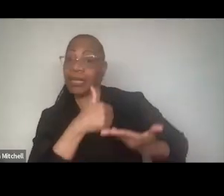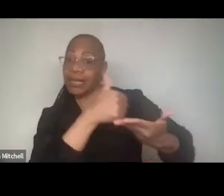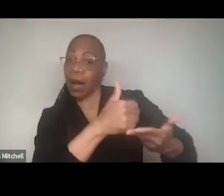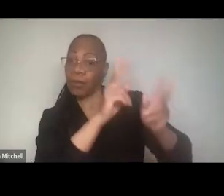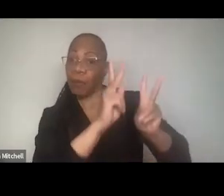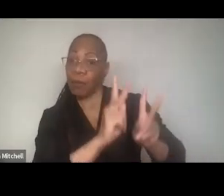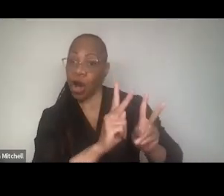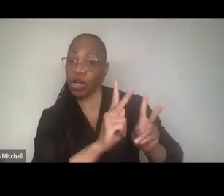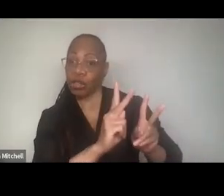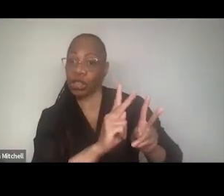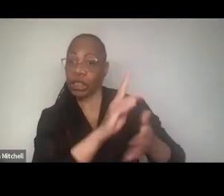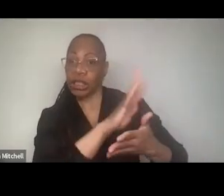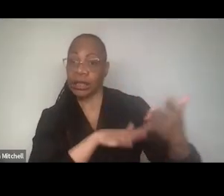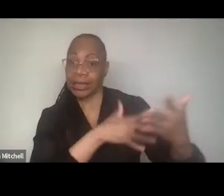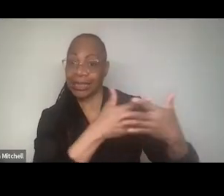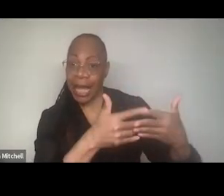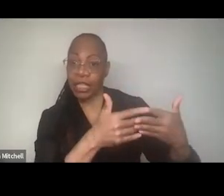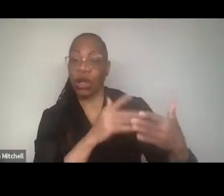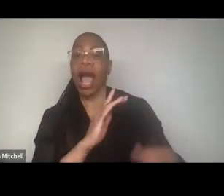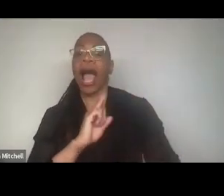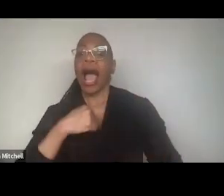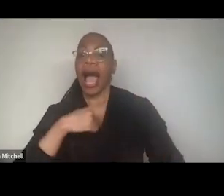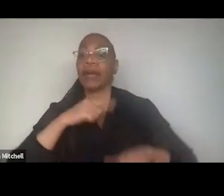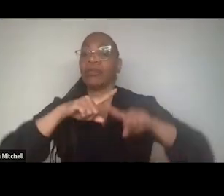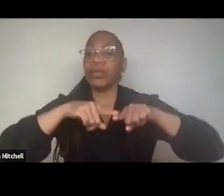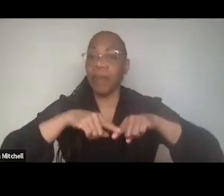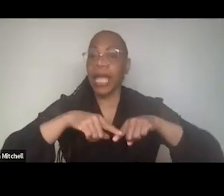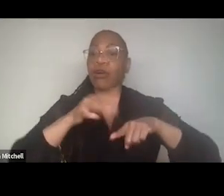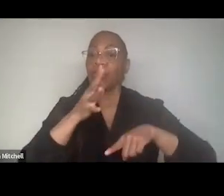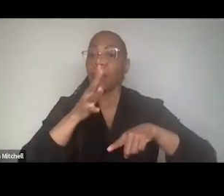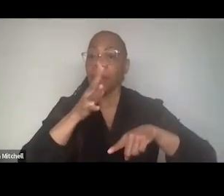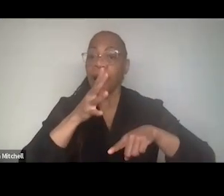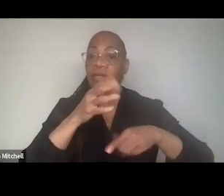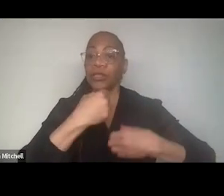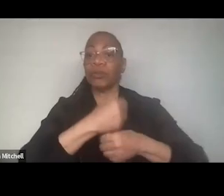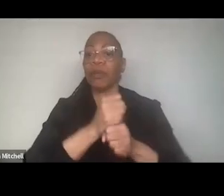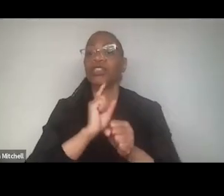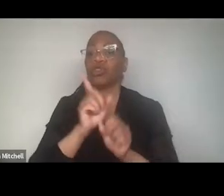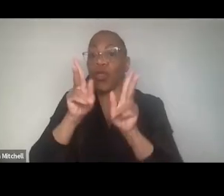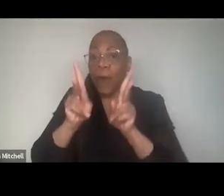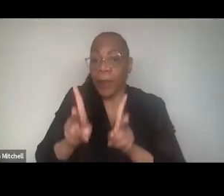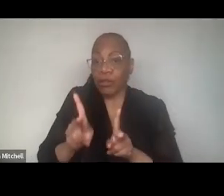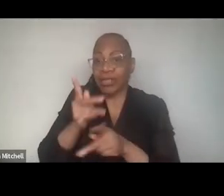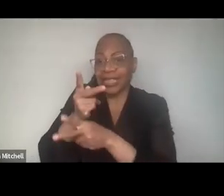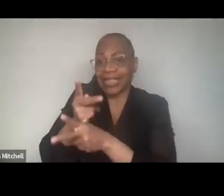Genial, voy a apoyarme en mamá para asegurar que cumplamos con nuestras citas a tiempo. Es importante entender esos apoyos